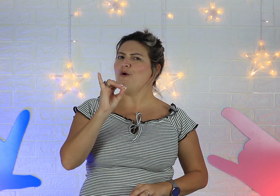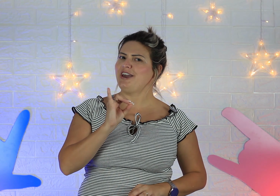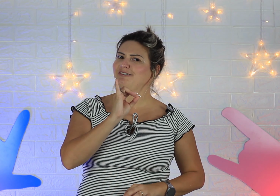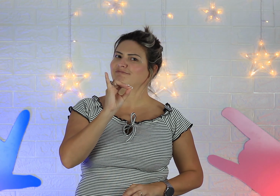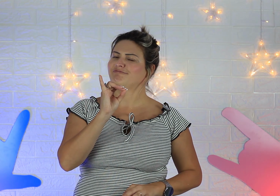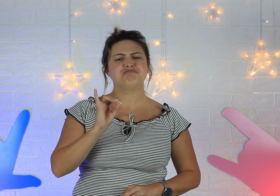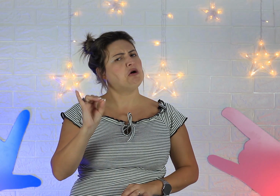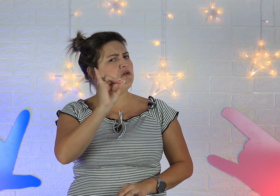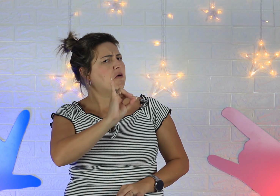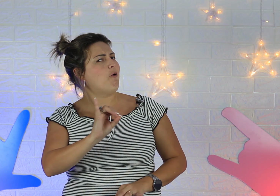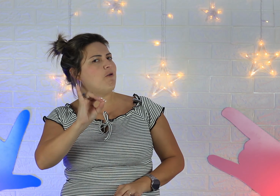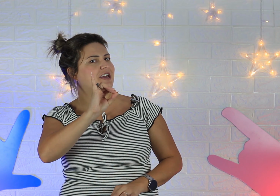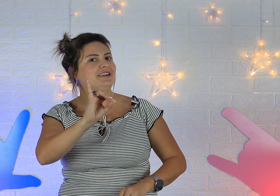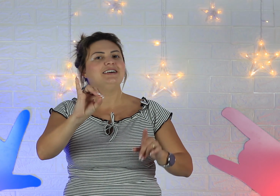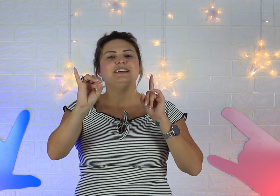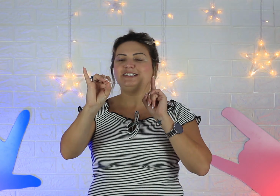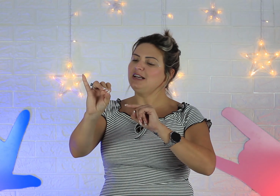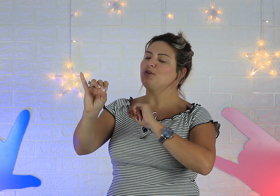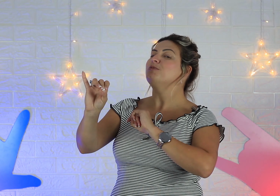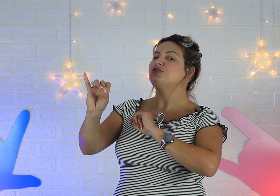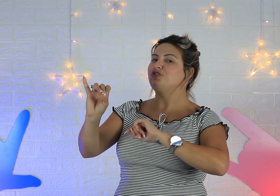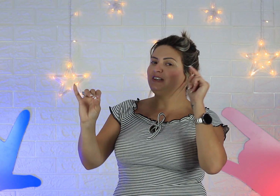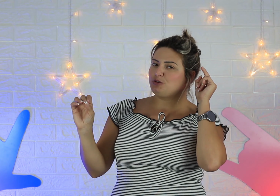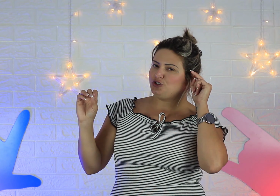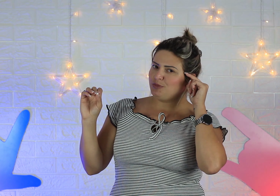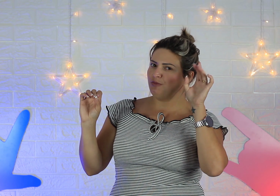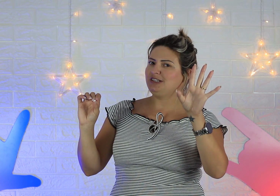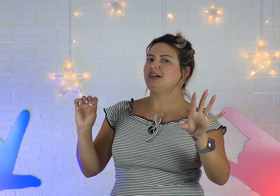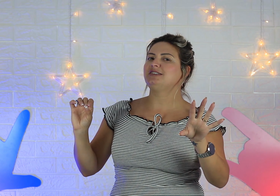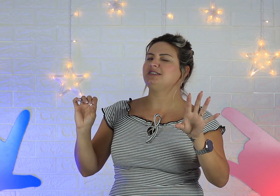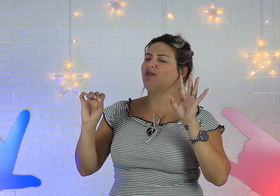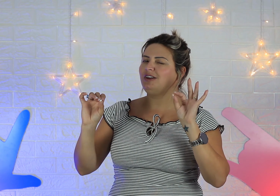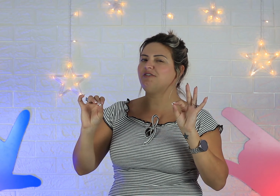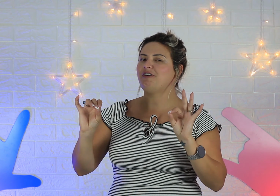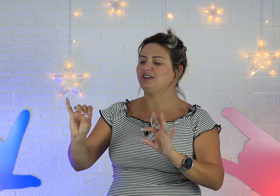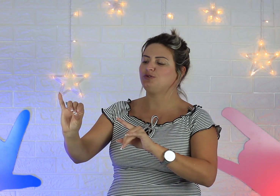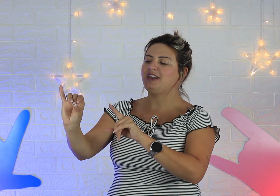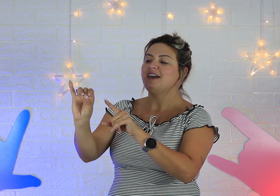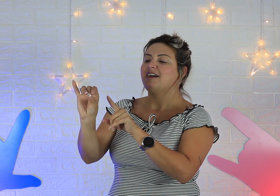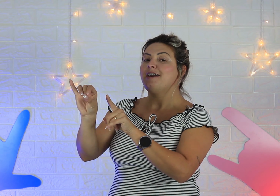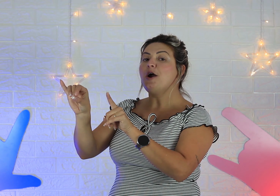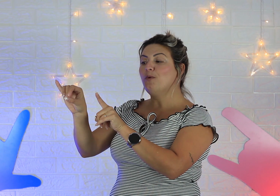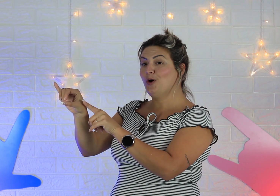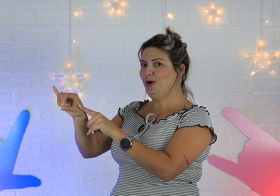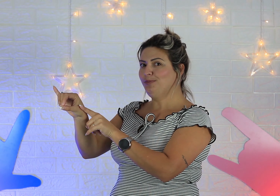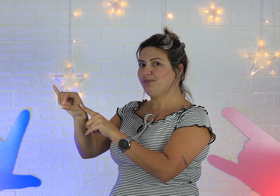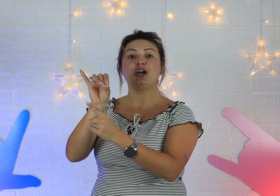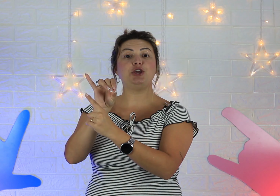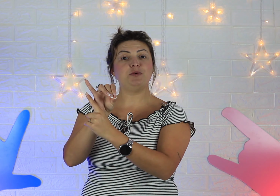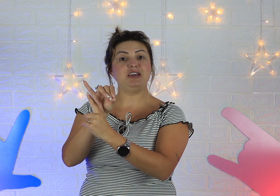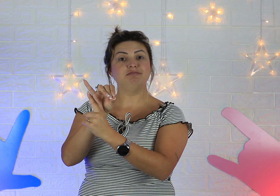oi oi oi e sabe como que a gente faz para gente memorizar esse sinal Olha que fácil em é um o e